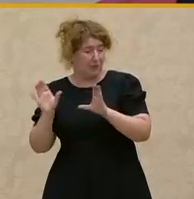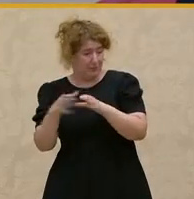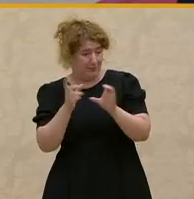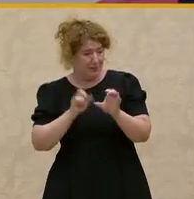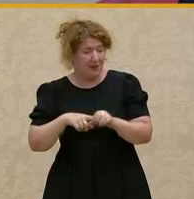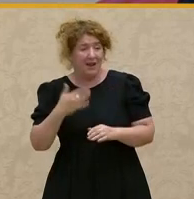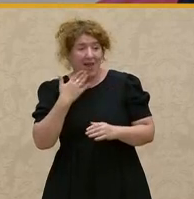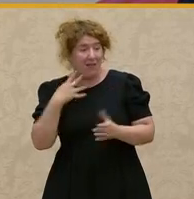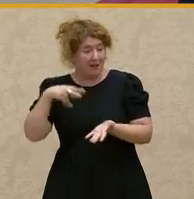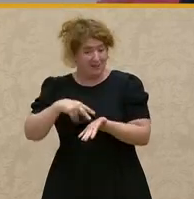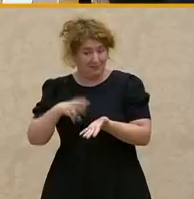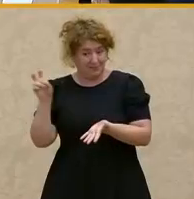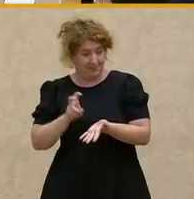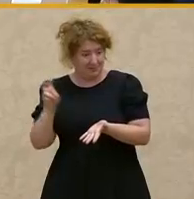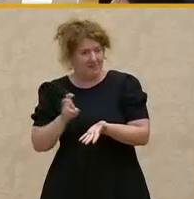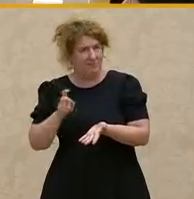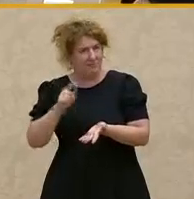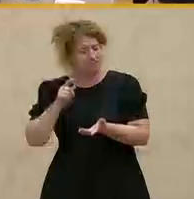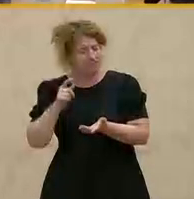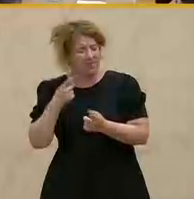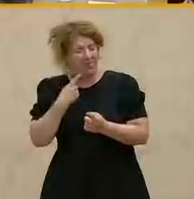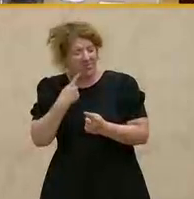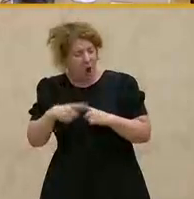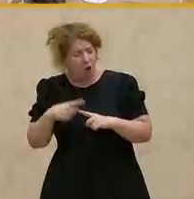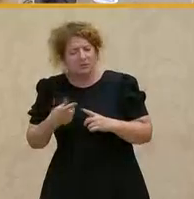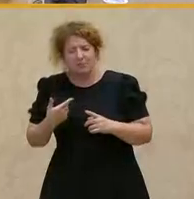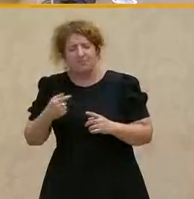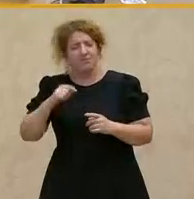y sus palabras han sido cruciales para poner en perspectiva la gravedad de la